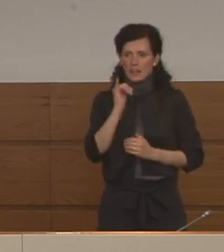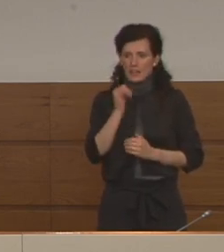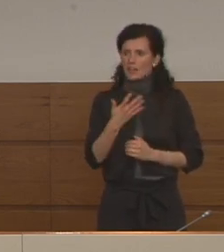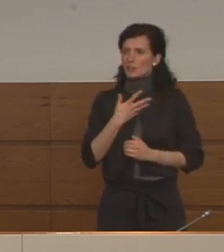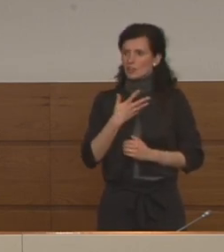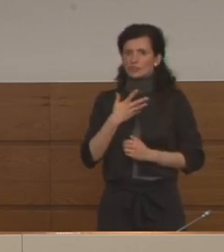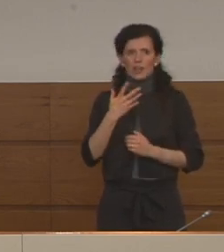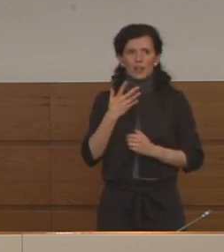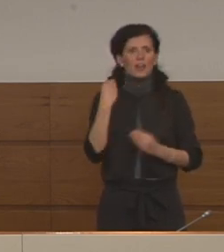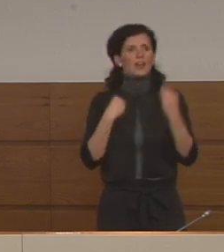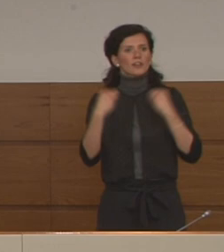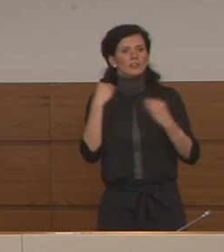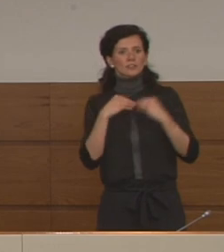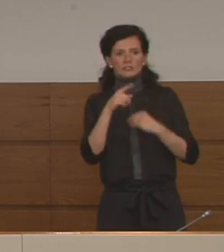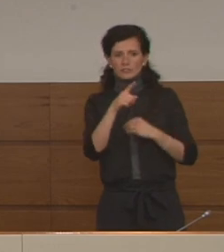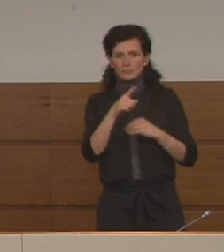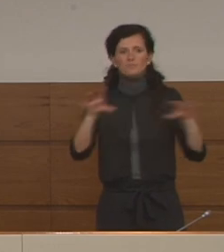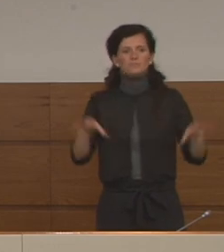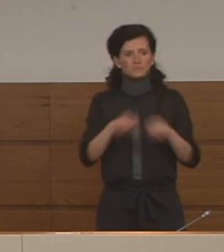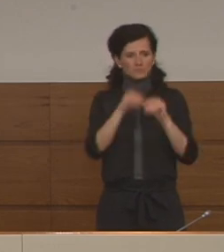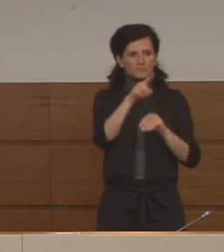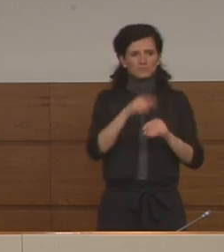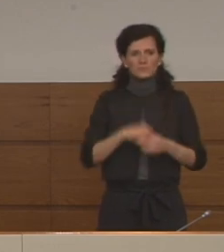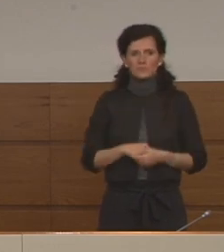Volevo ringraziare Angelo per l'ospitalità